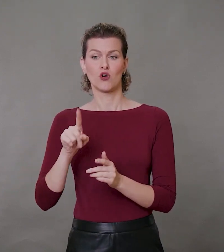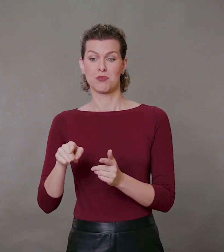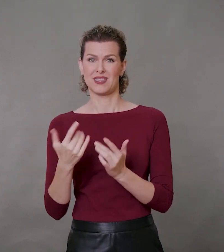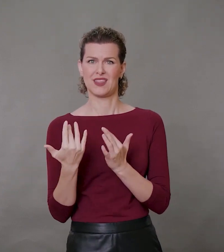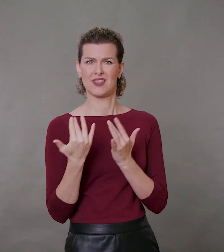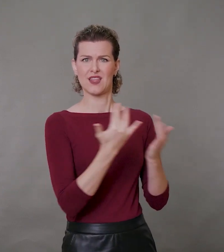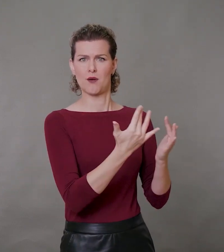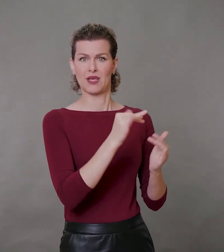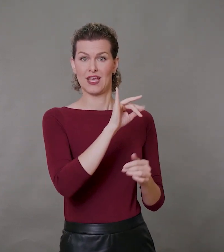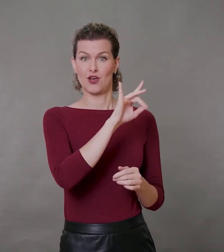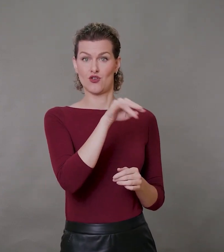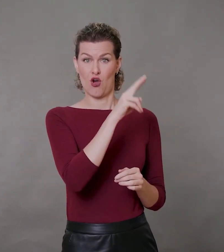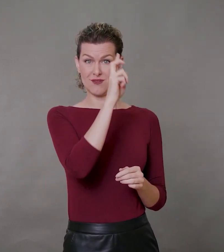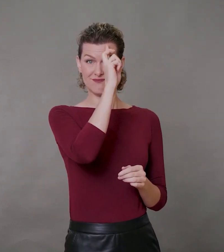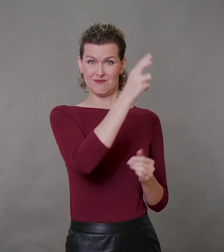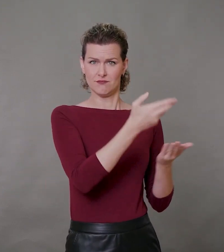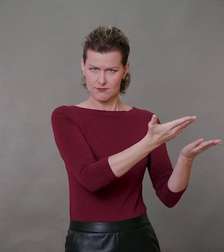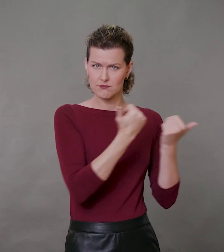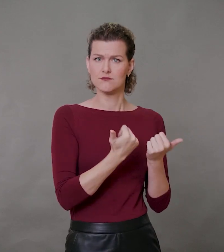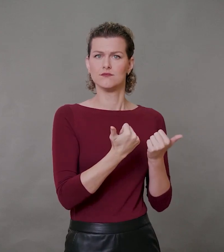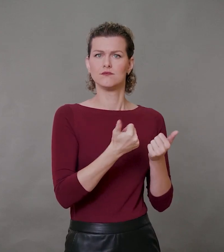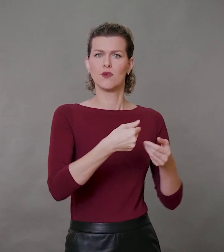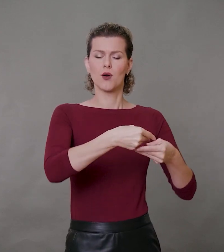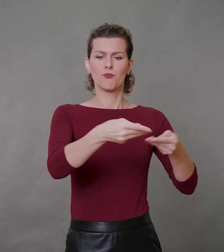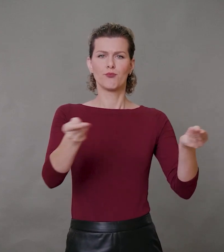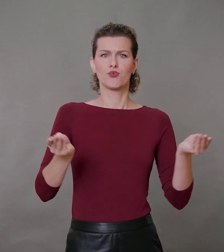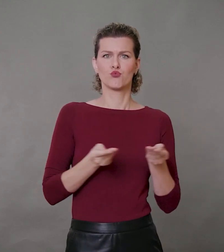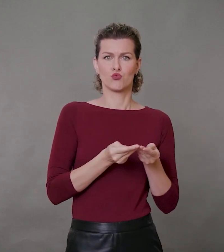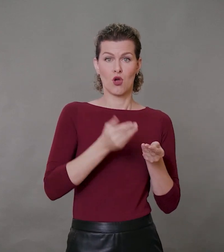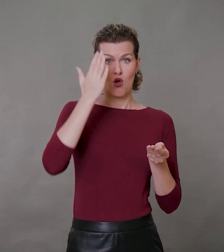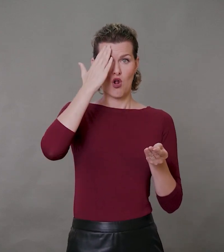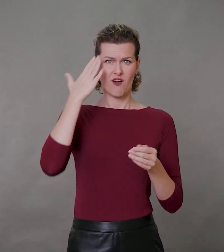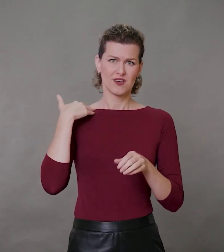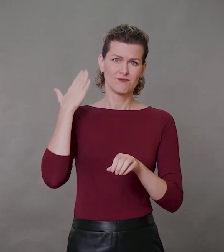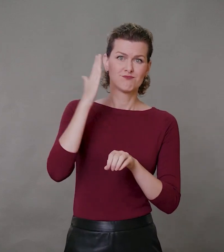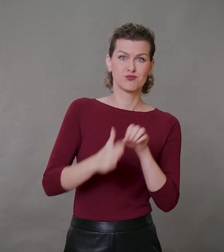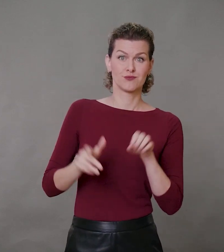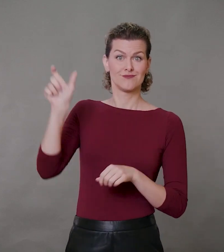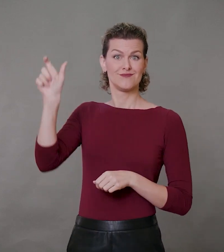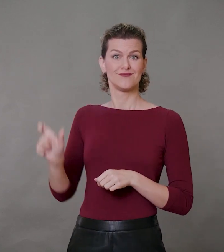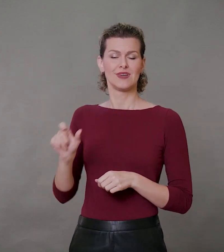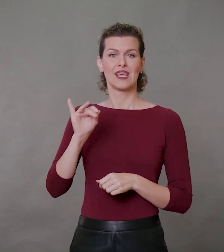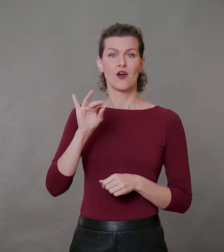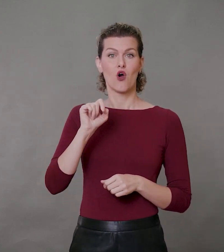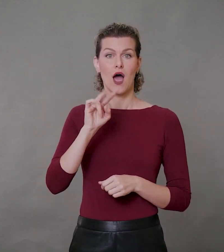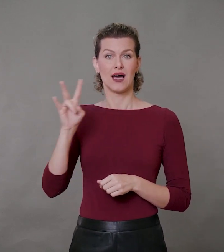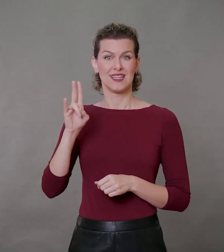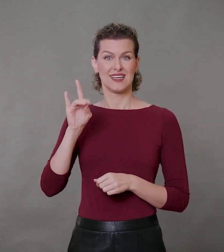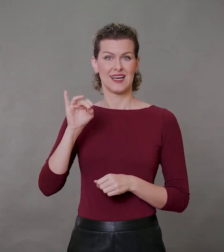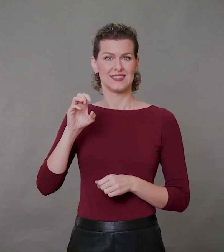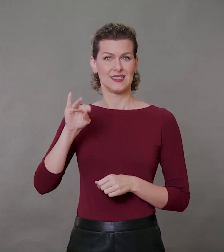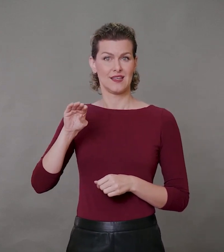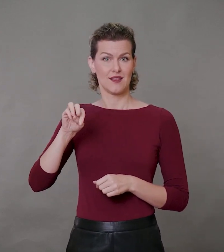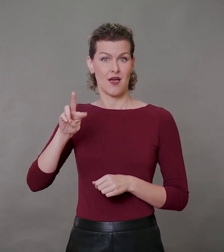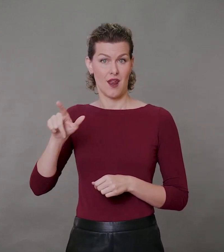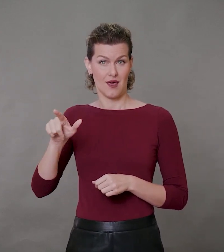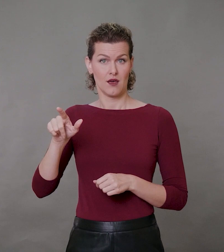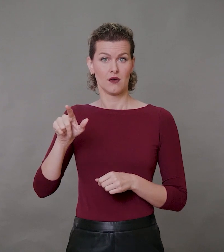чтобы она потребовала у Ирода блюдо с головой Иоанна Крестителя.